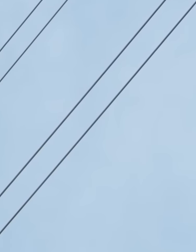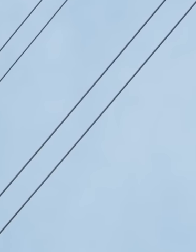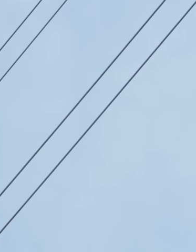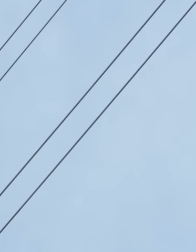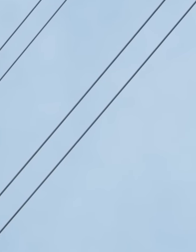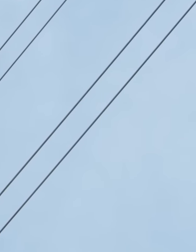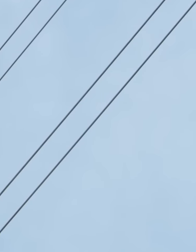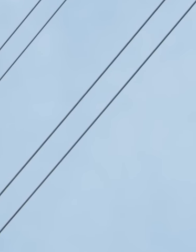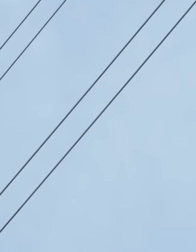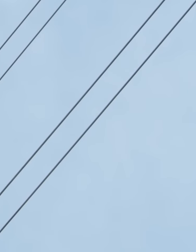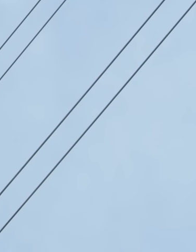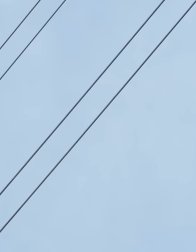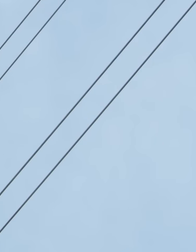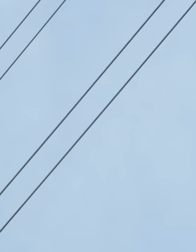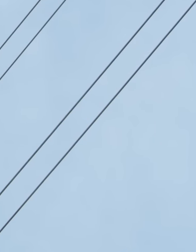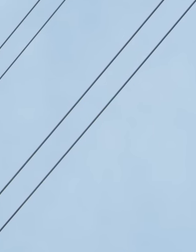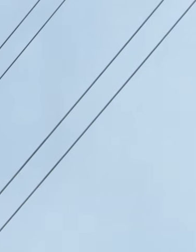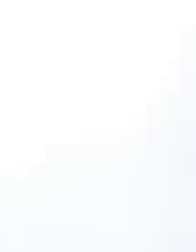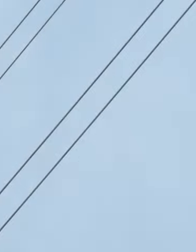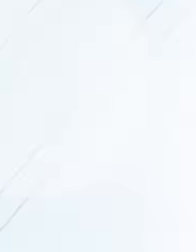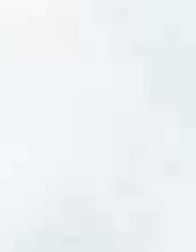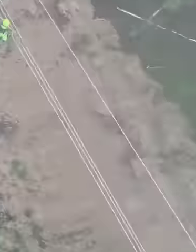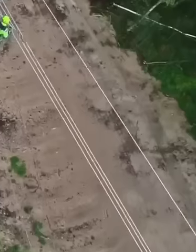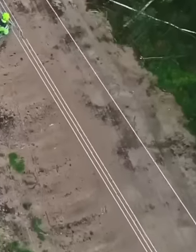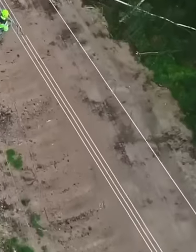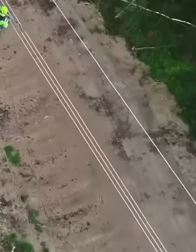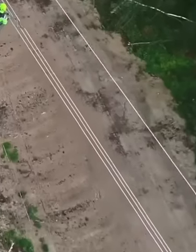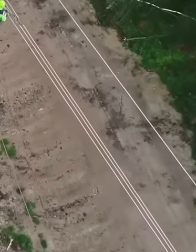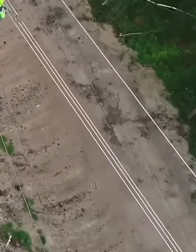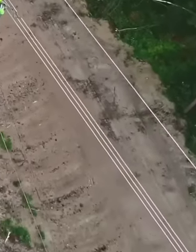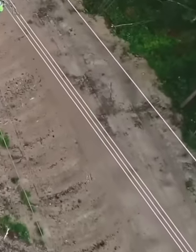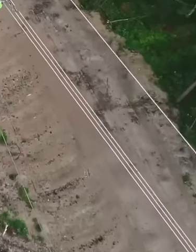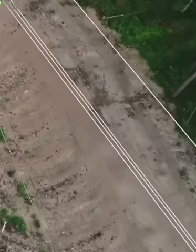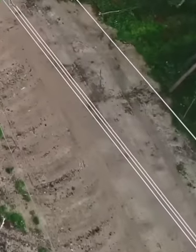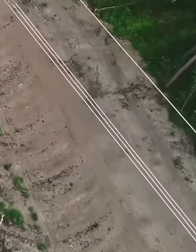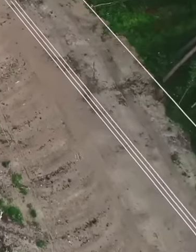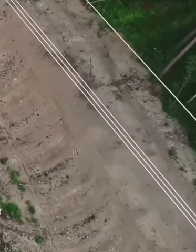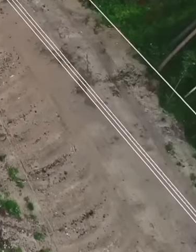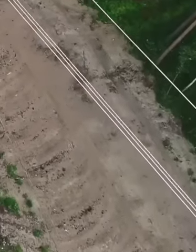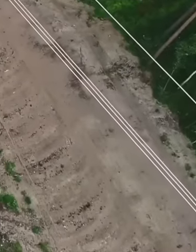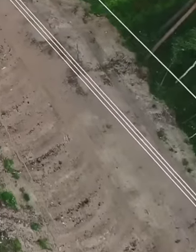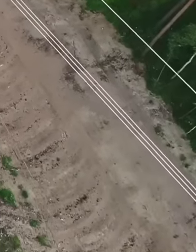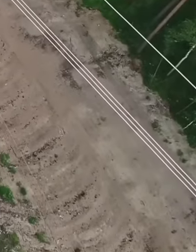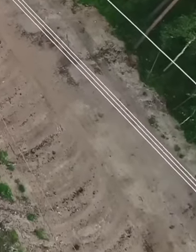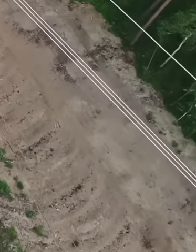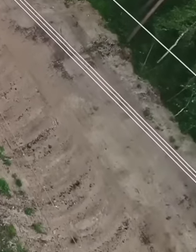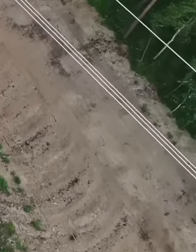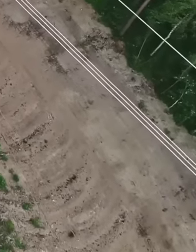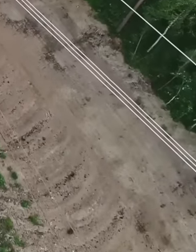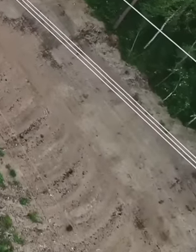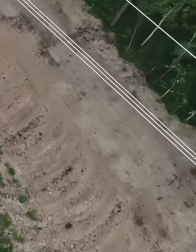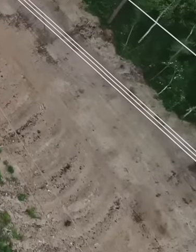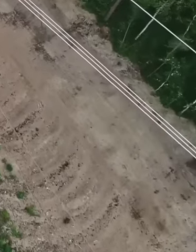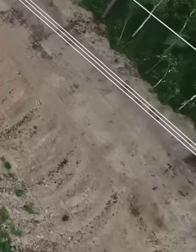y evitar los apagones ante la falta de energía en algunos sectores del país. Para el año 2026-2030,